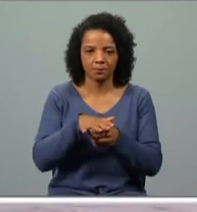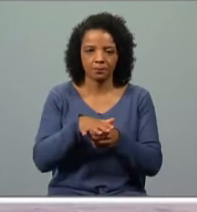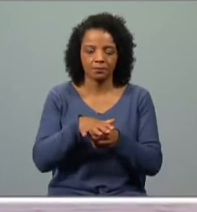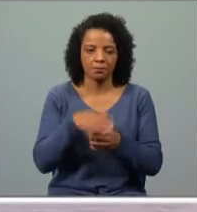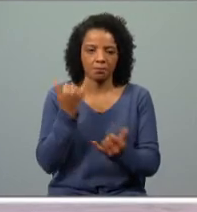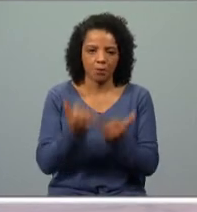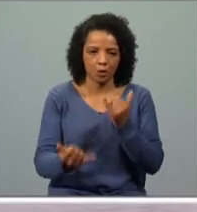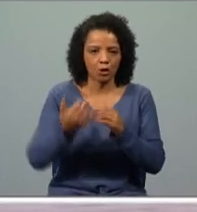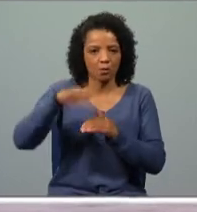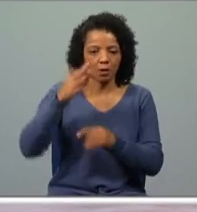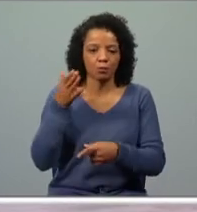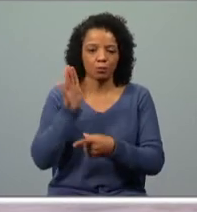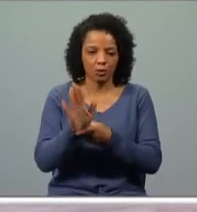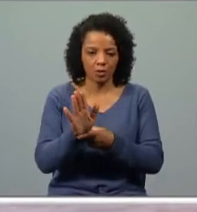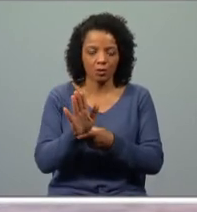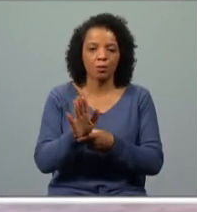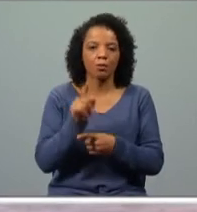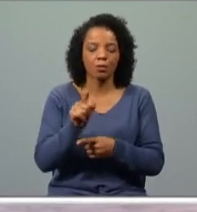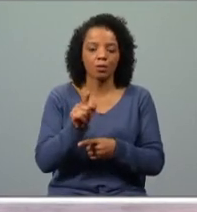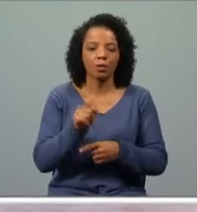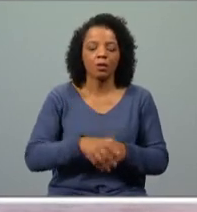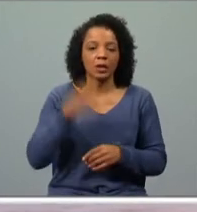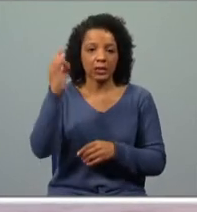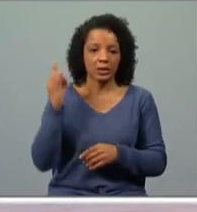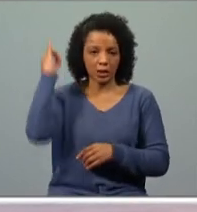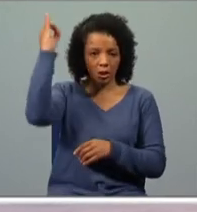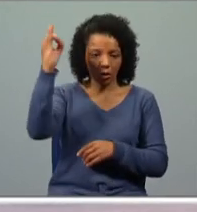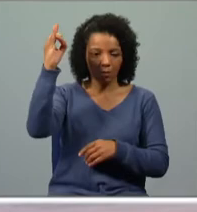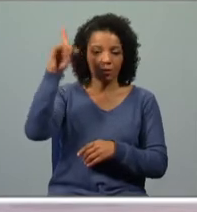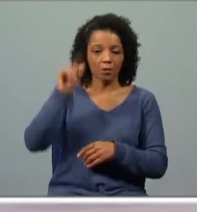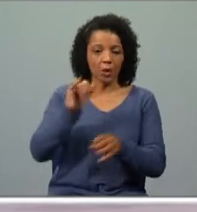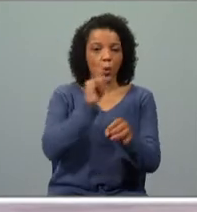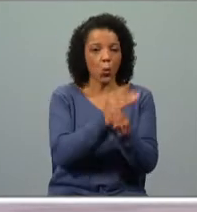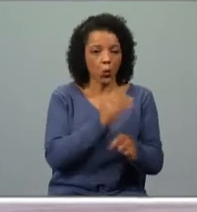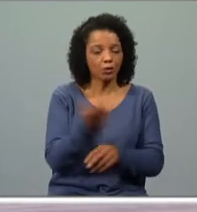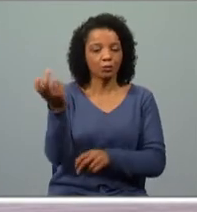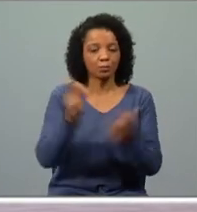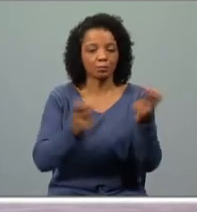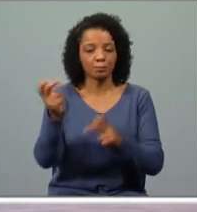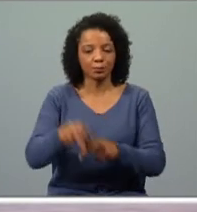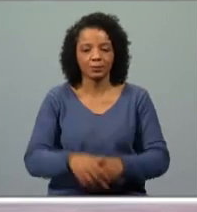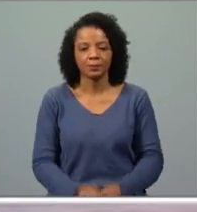perigosas como esta do Ciclope e posso vos dizer que outras aí viram um 像獨眼巨人這樣的危險，我可以告訴你那裡的其他人看到了